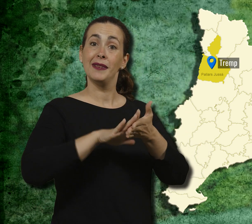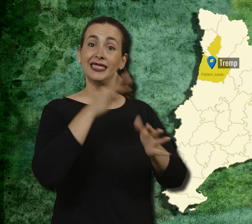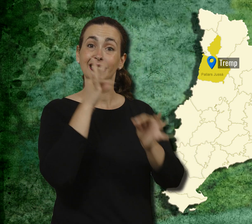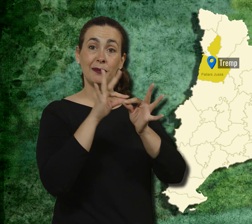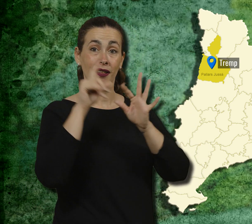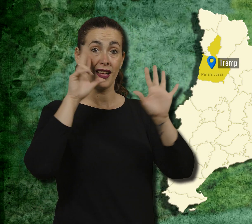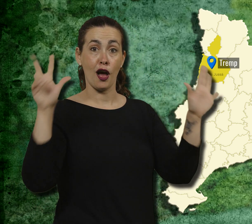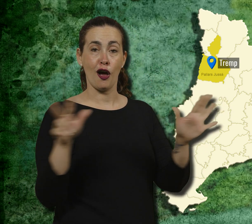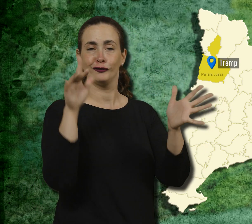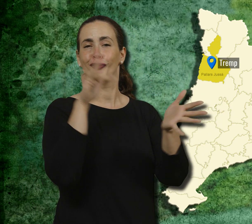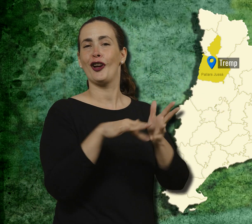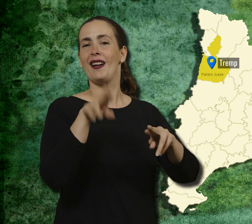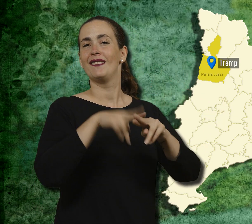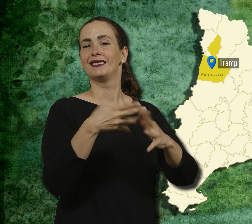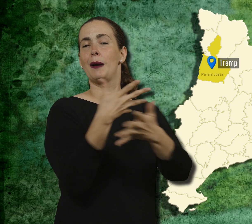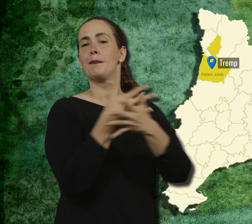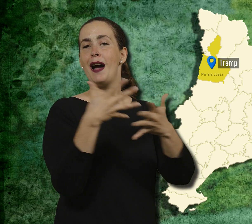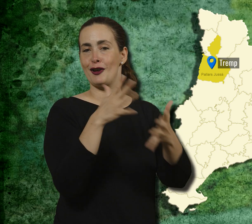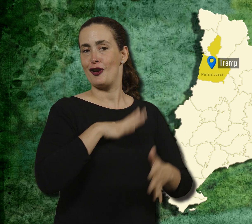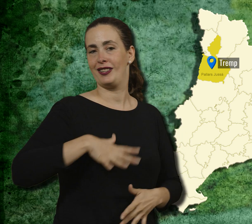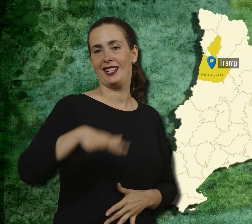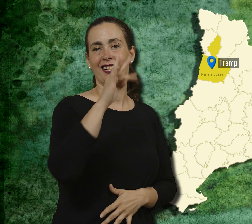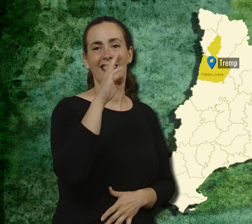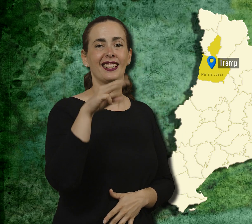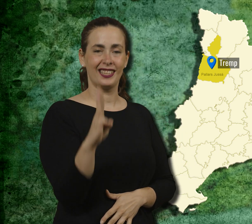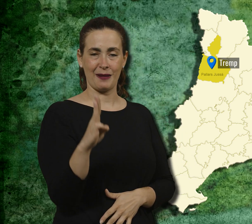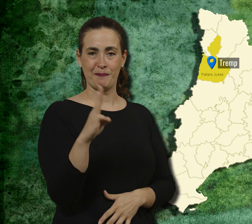Festa Major: Festa Major de Tremp, als voltants del 8 de setembre.